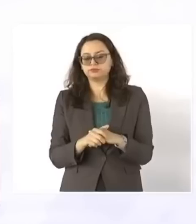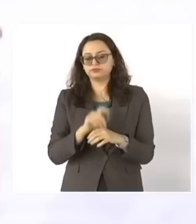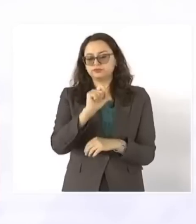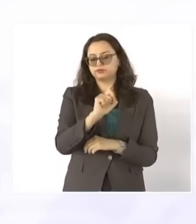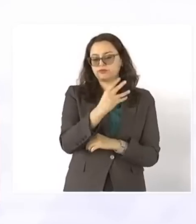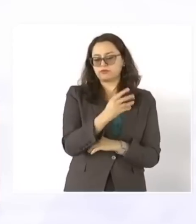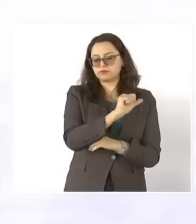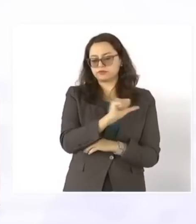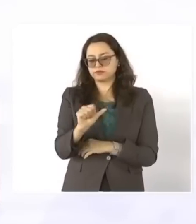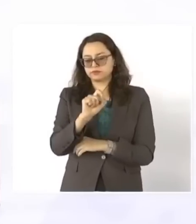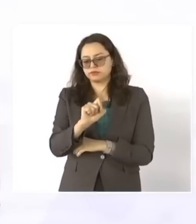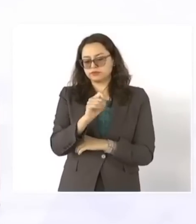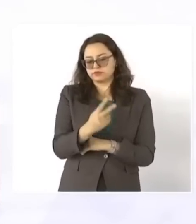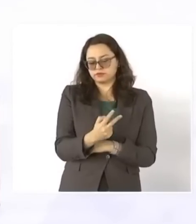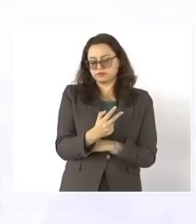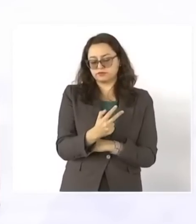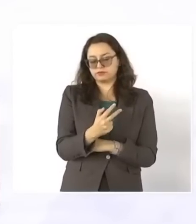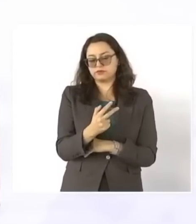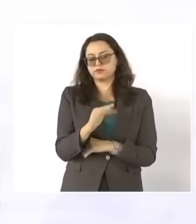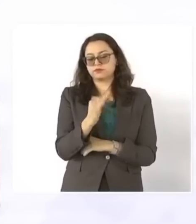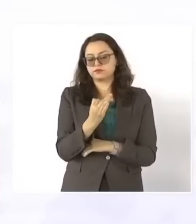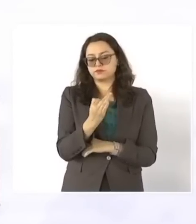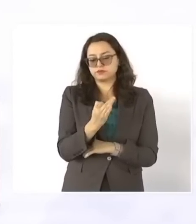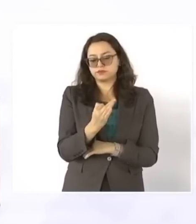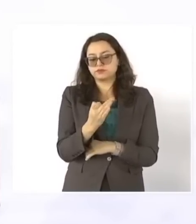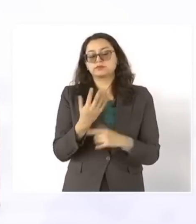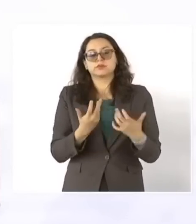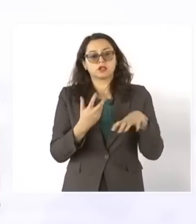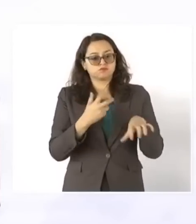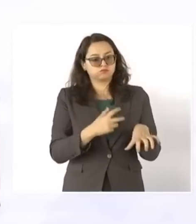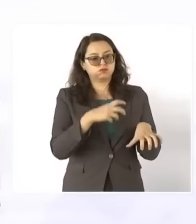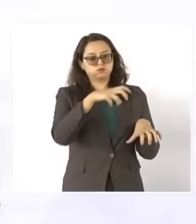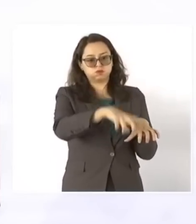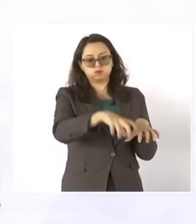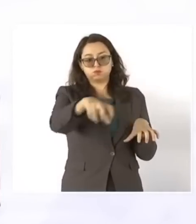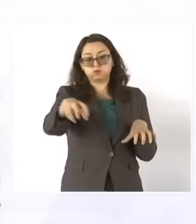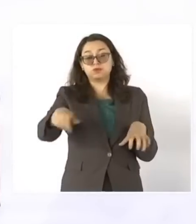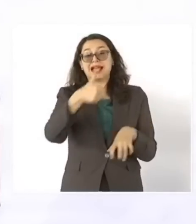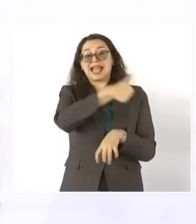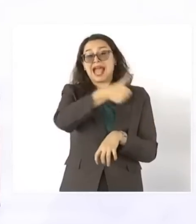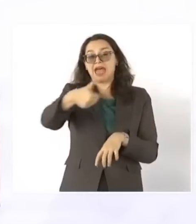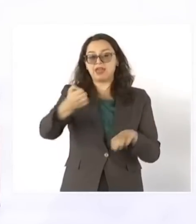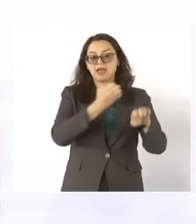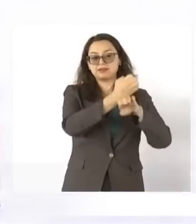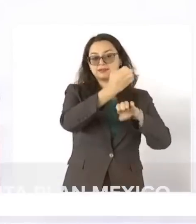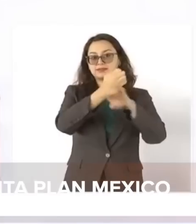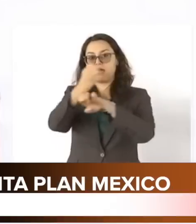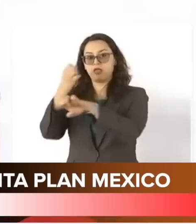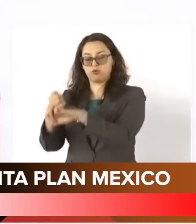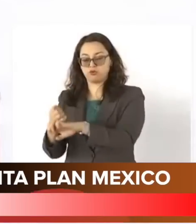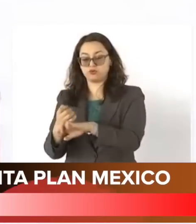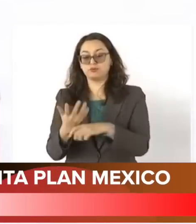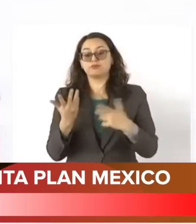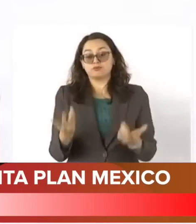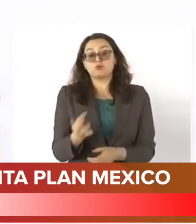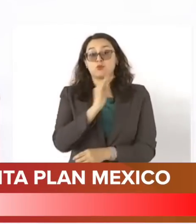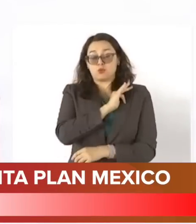menos un polo de desarrollo por cada una de las entidades en fin como ustedes pueden ver Hay un